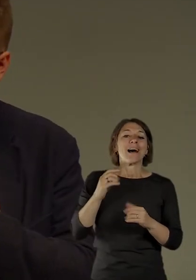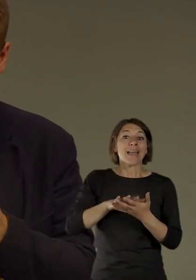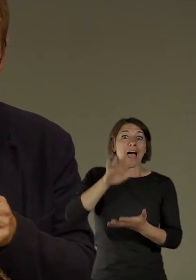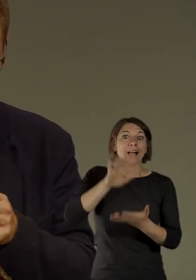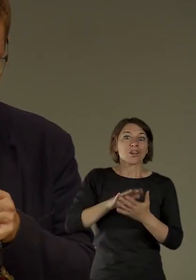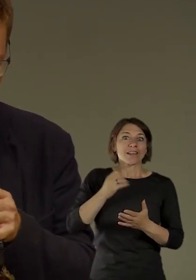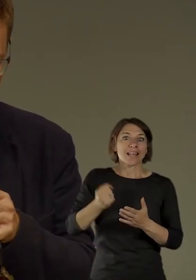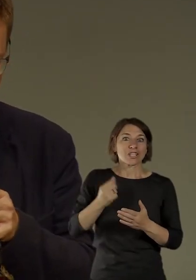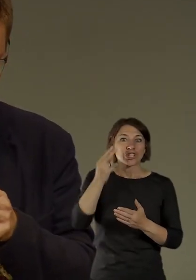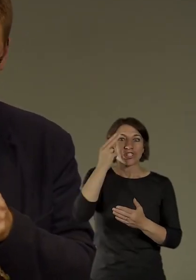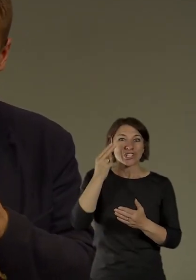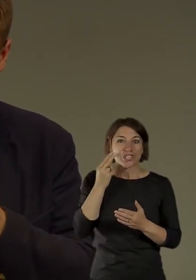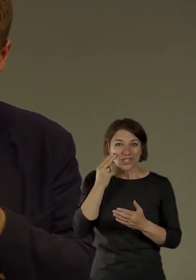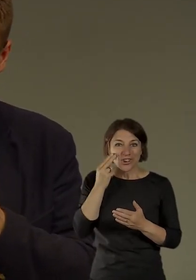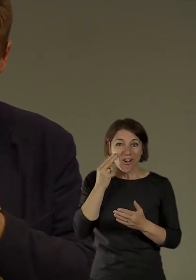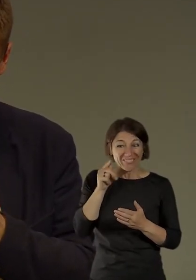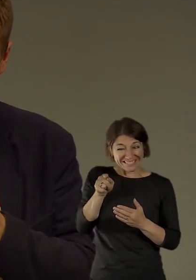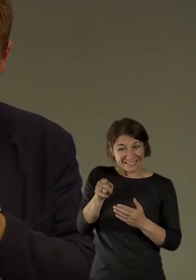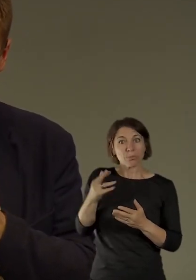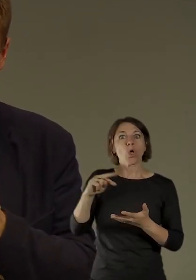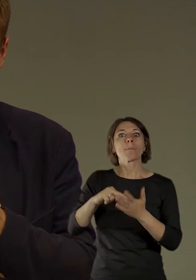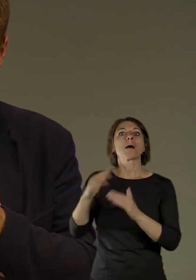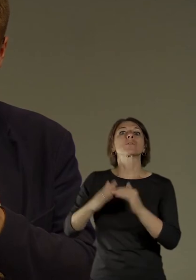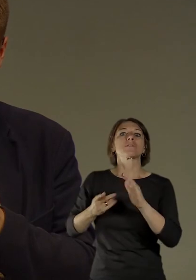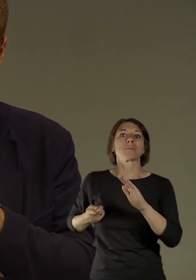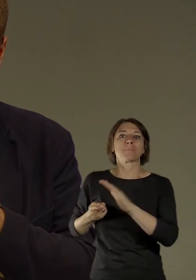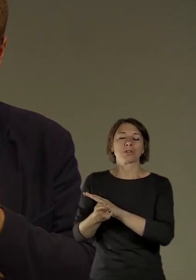z centra mimo centrum na Žižkov. A